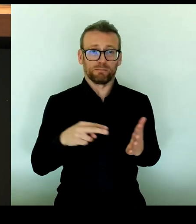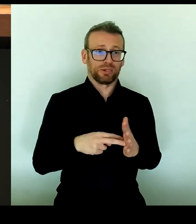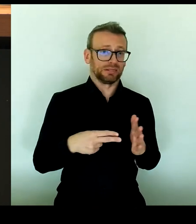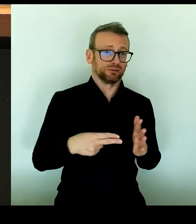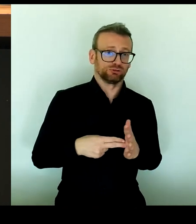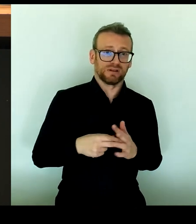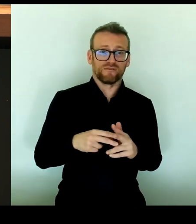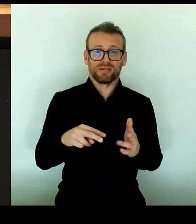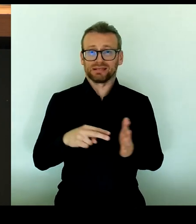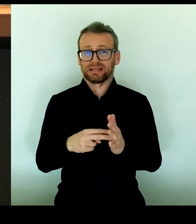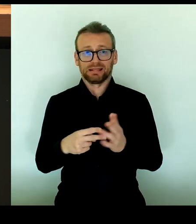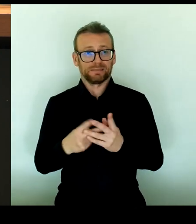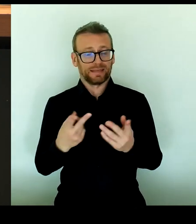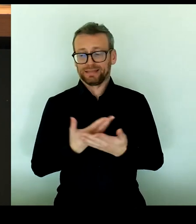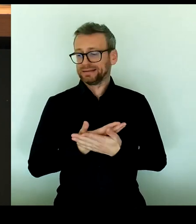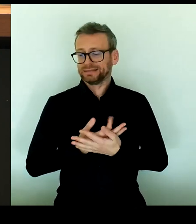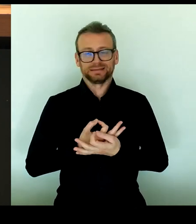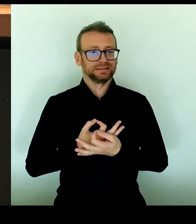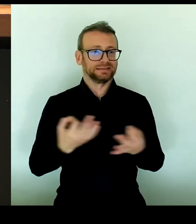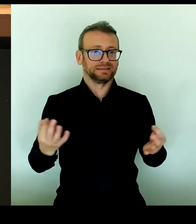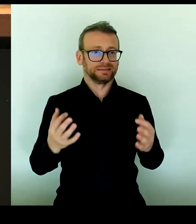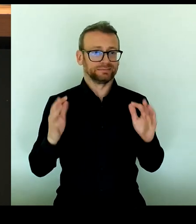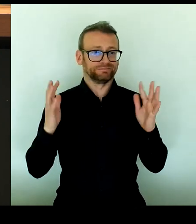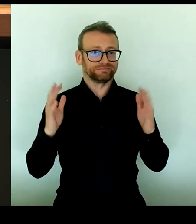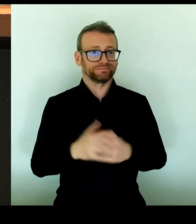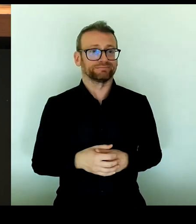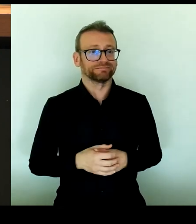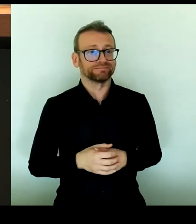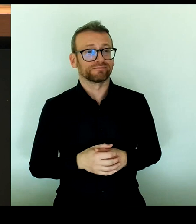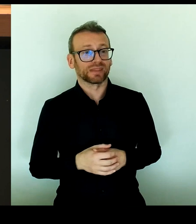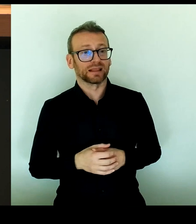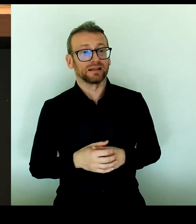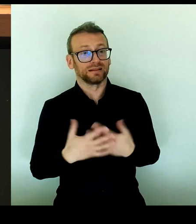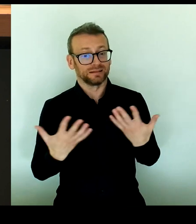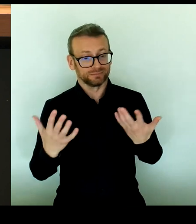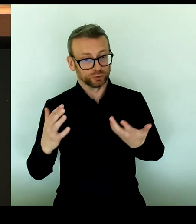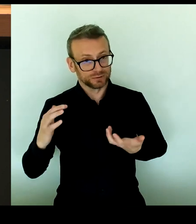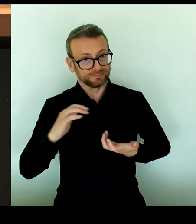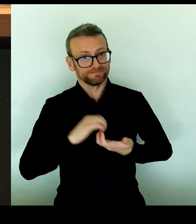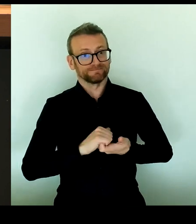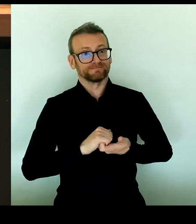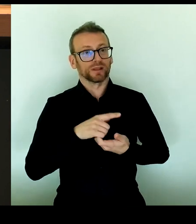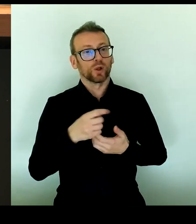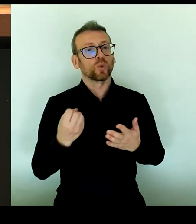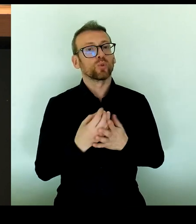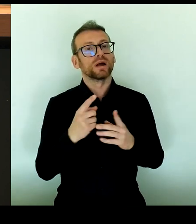Deswegen müsste das ja gerade im Hauptausschuss sein, soll es aber nicht. Es gibt nur Räume für Künstler,